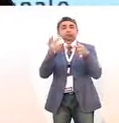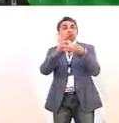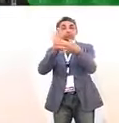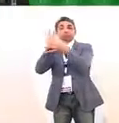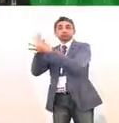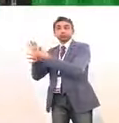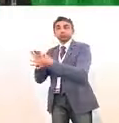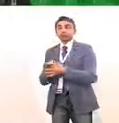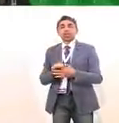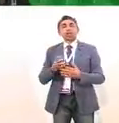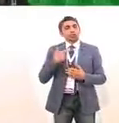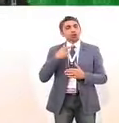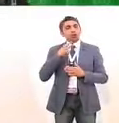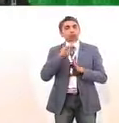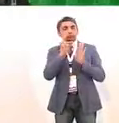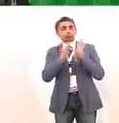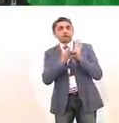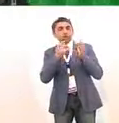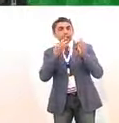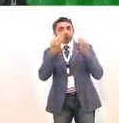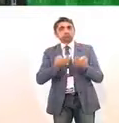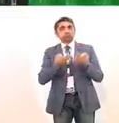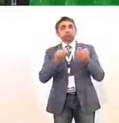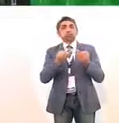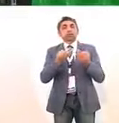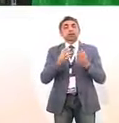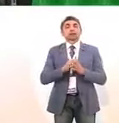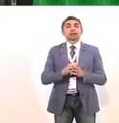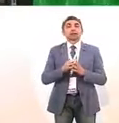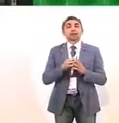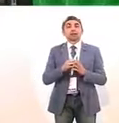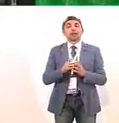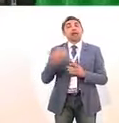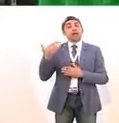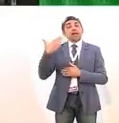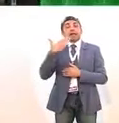di fatto oggettivo, che va sottovalutato con ogni forza. Grazie alla tenacia delle donne